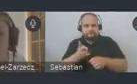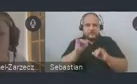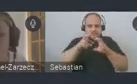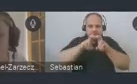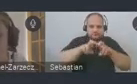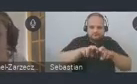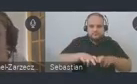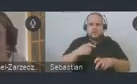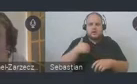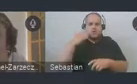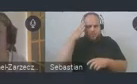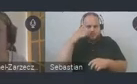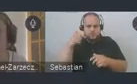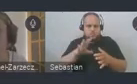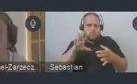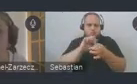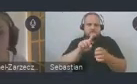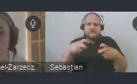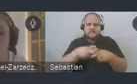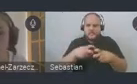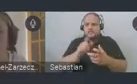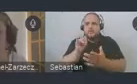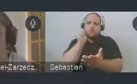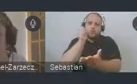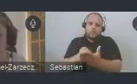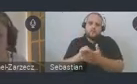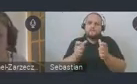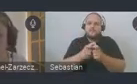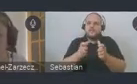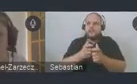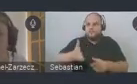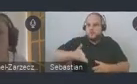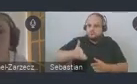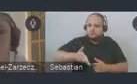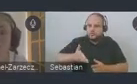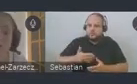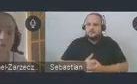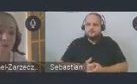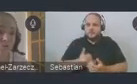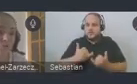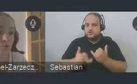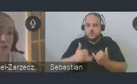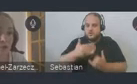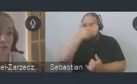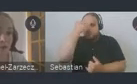to potrafię połączyć się z Internetem i np. kupić sobie bilet na pociąg. Jeżeli tego nie umiem,